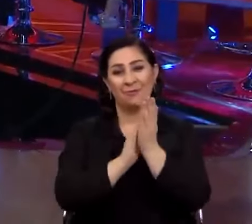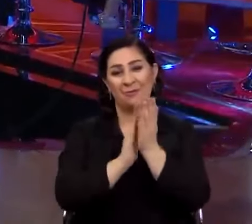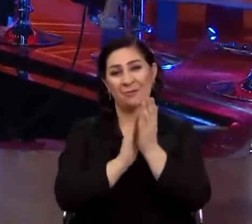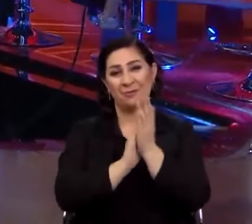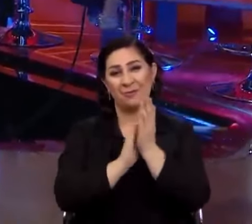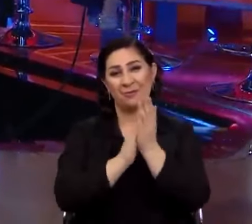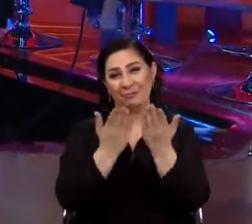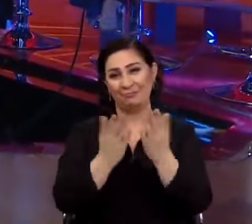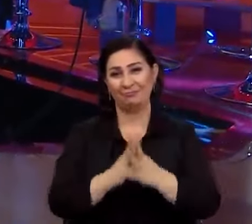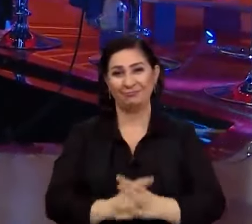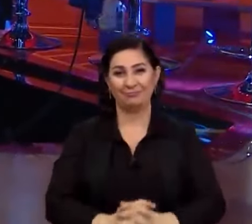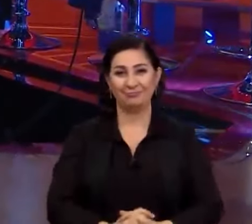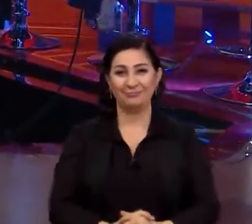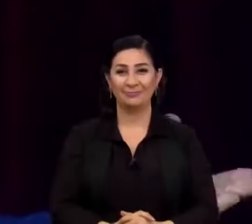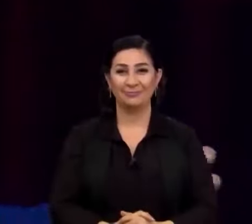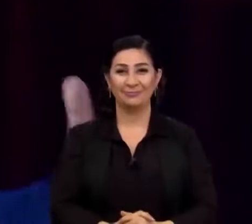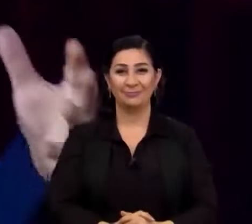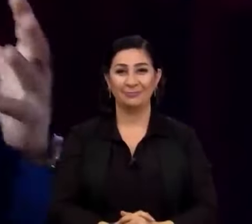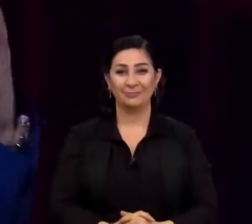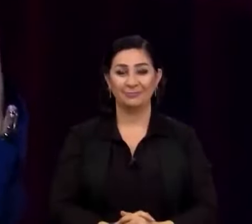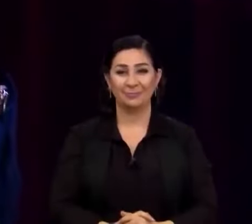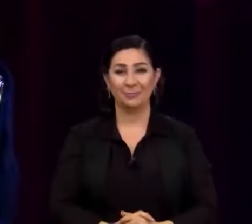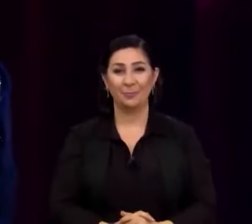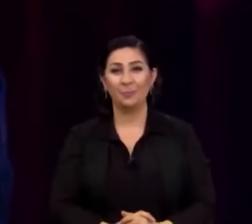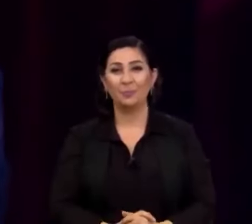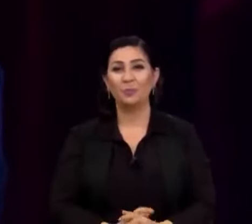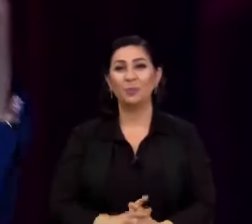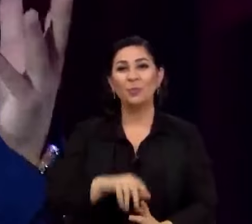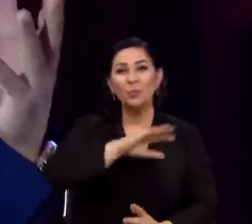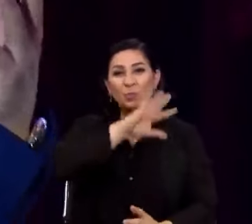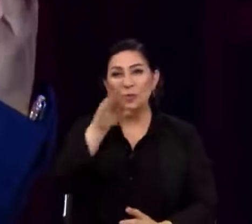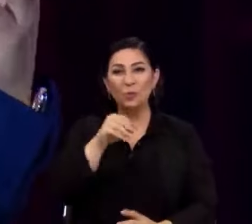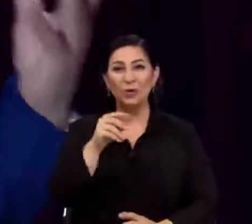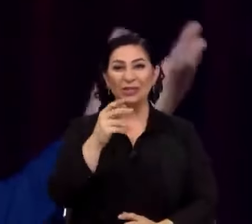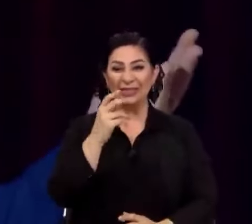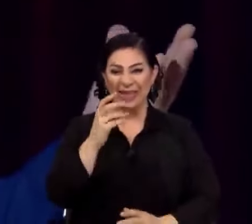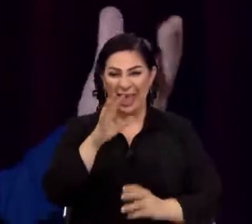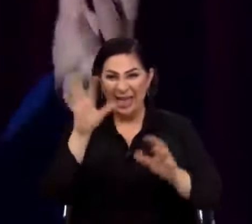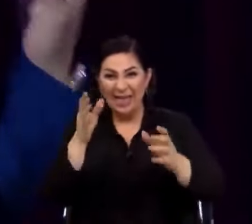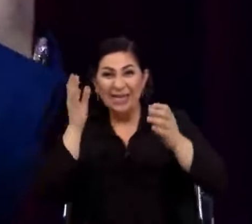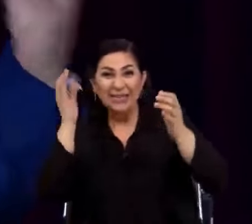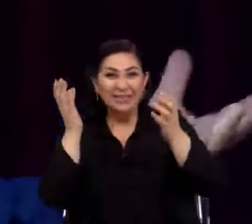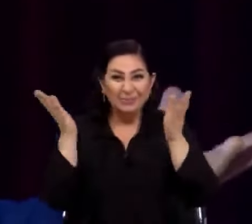müthişsin müthişsin ya Bütün bu kadar şart aleyhinde çalışırken bütün orkestra